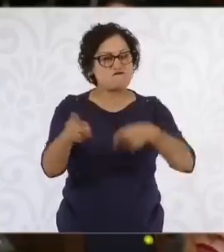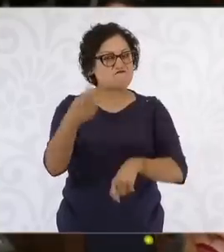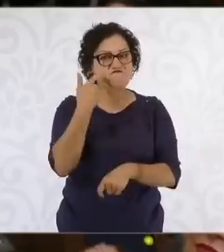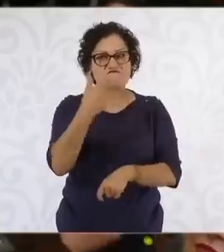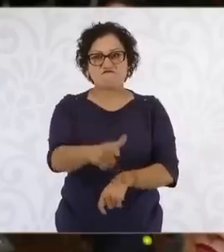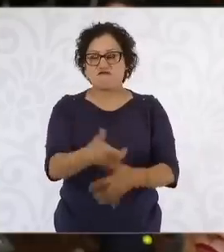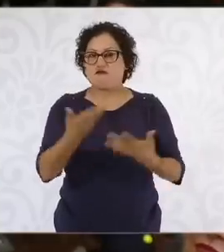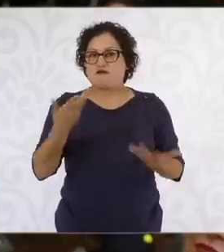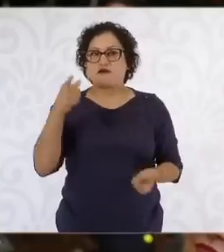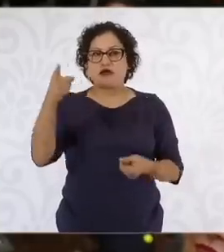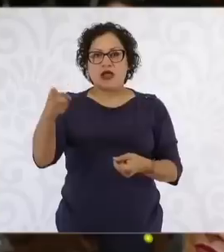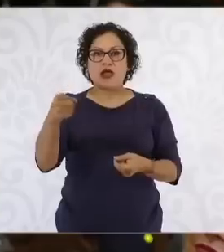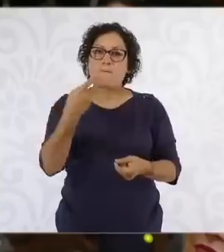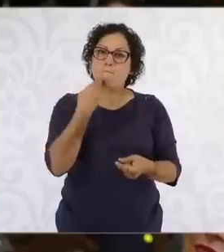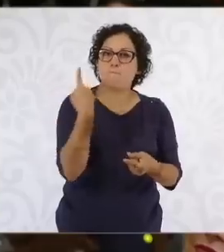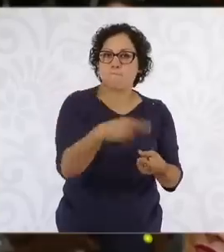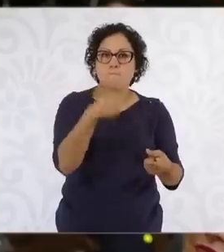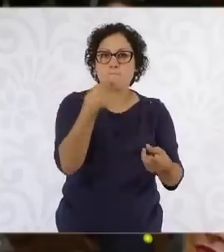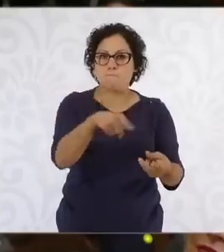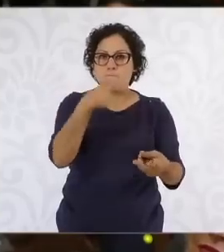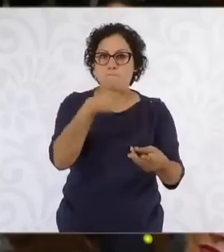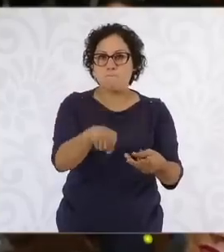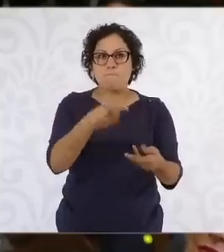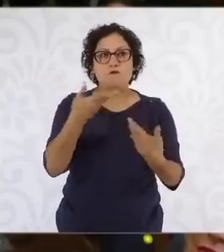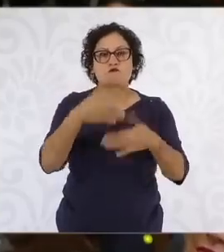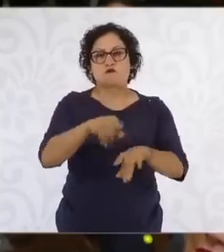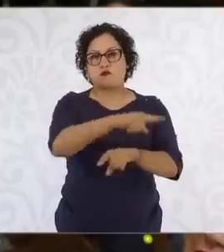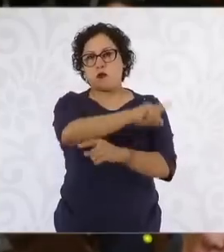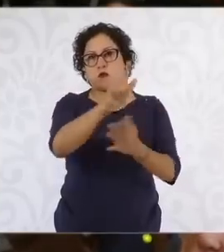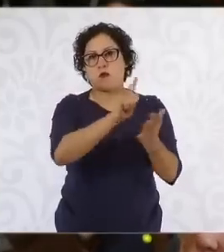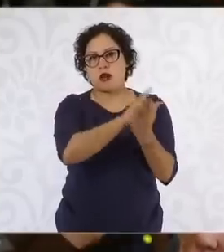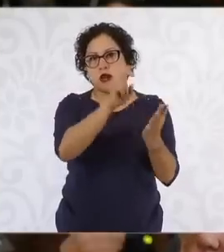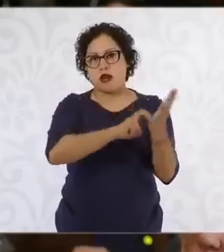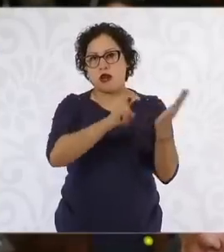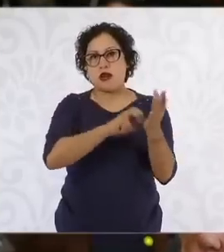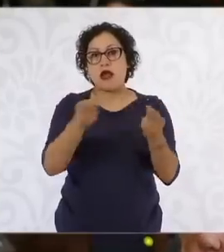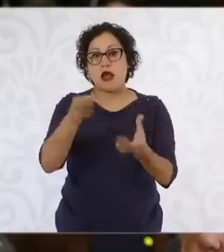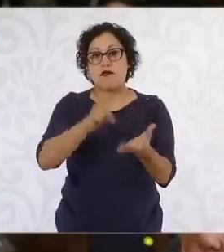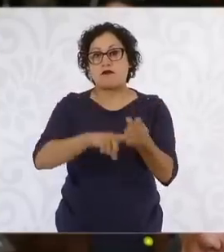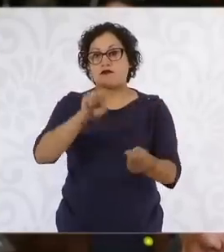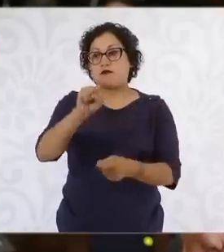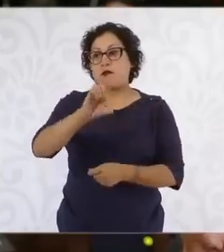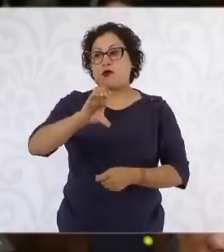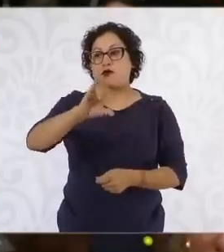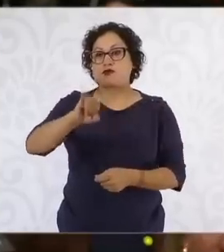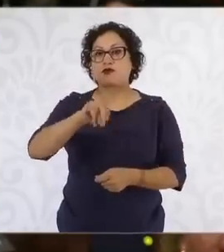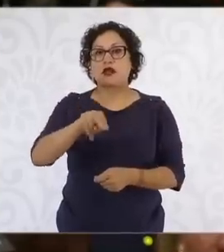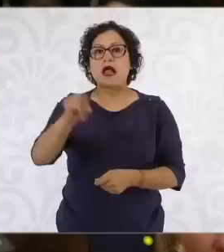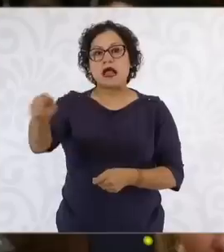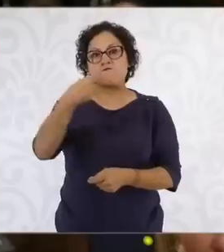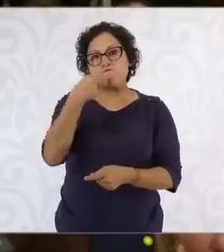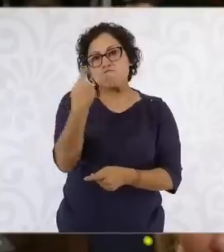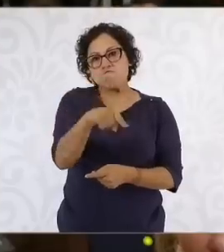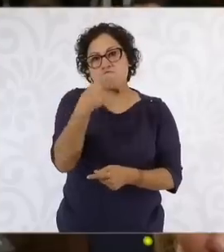constitucionales ante la suprema corte para tratar de echarla abajo Cuándo usted piensa presidenta